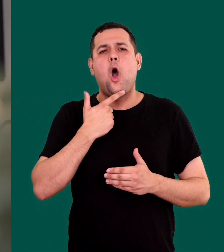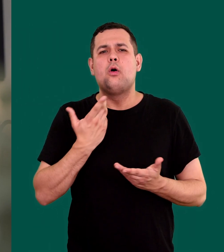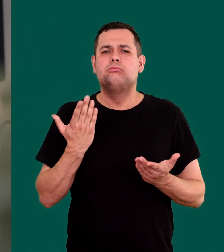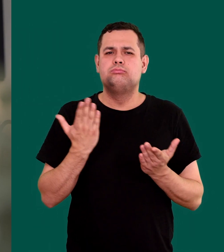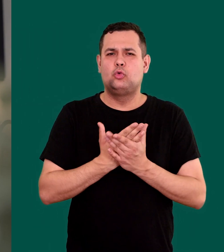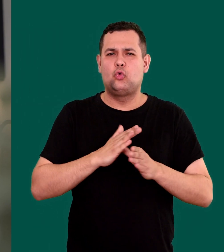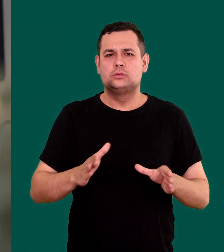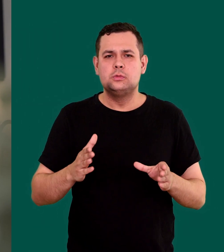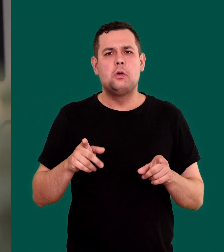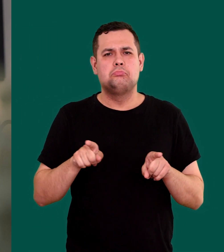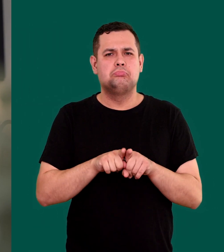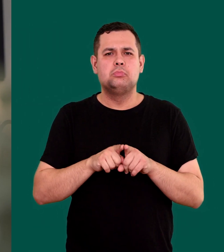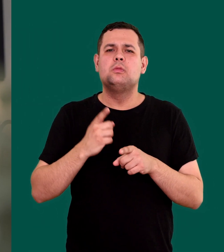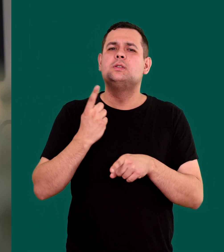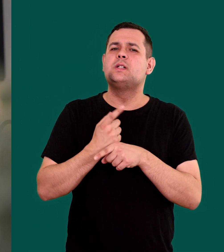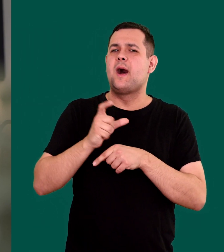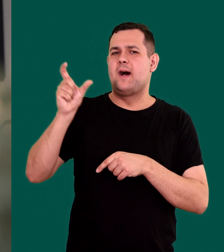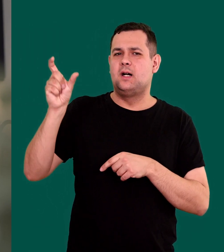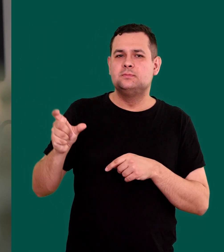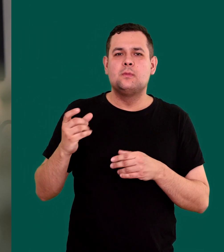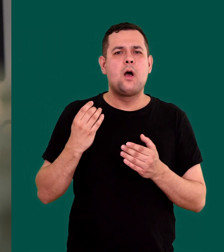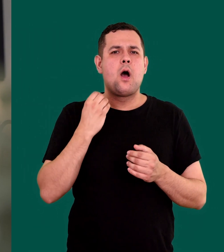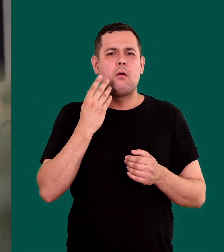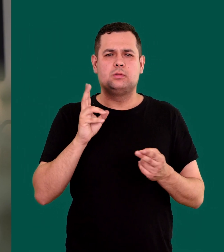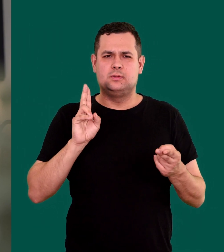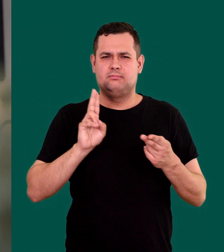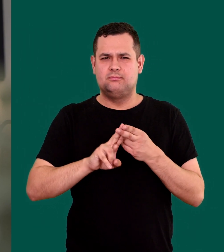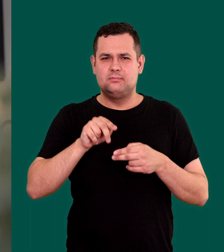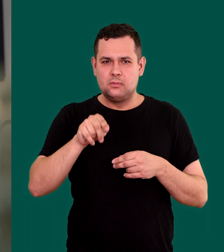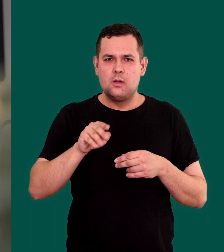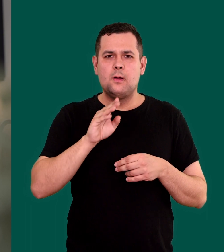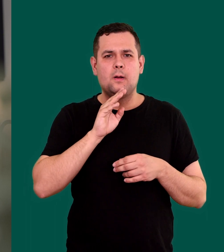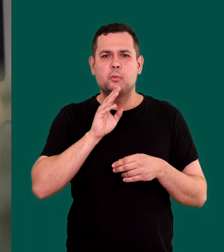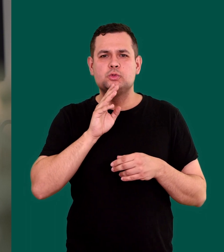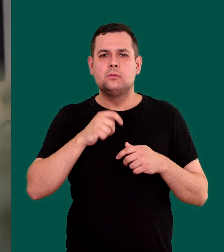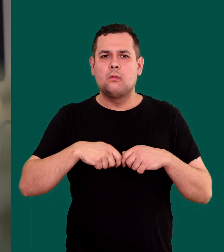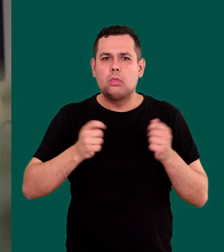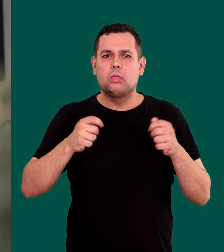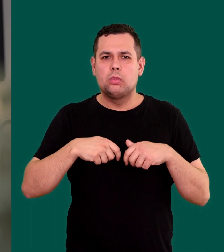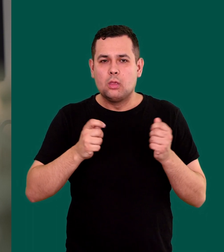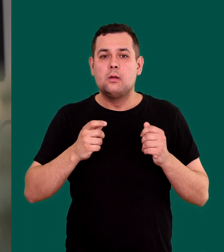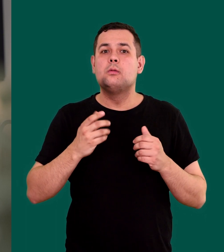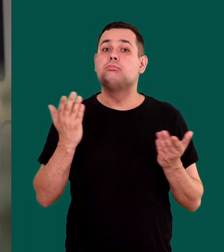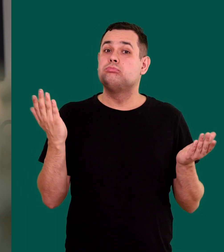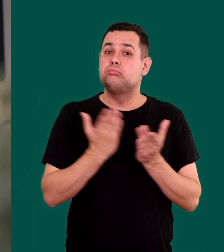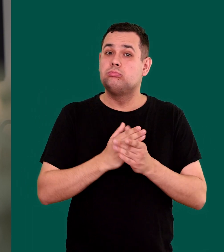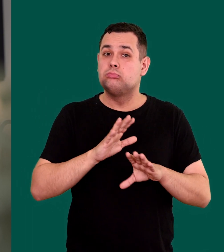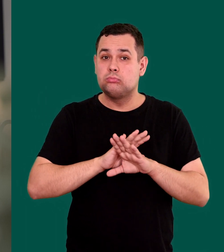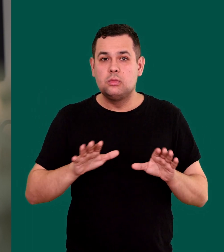Ako končím sa veľmi líši podľa zákazky. Na stretnutiach nesmiem vyrušovať,